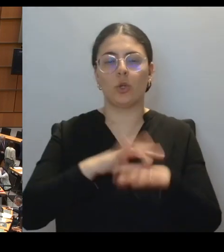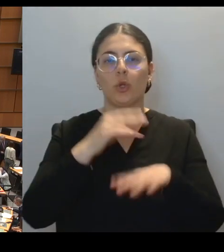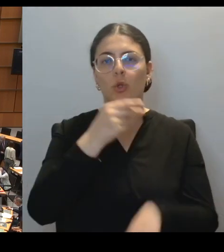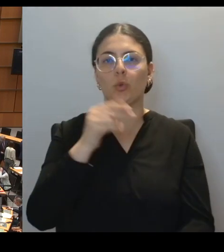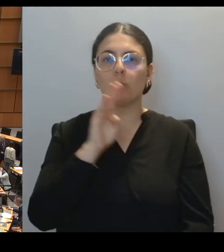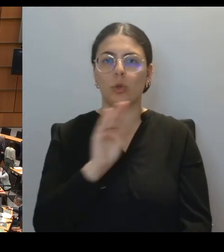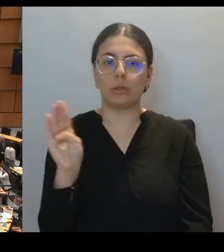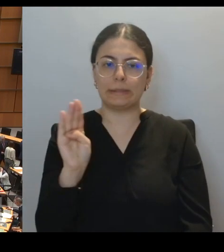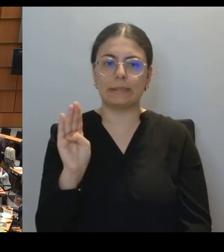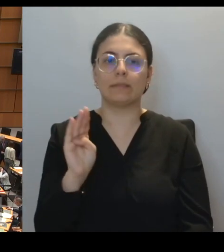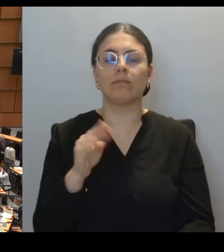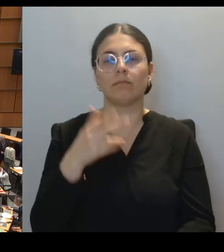Frau Franziska Brychcy